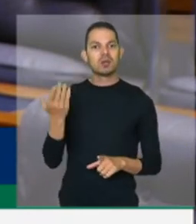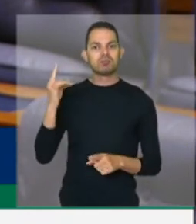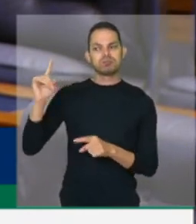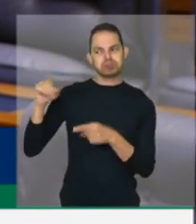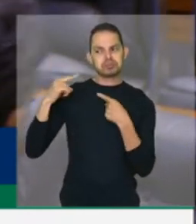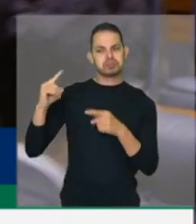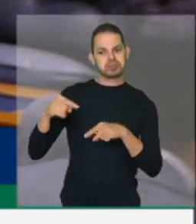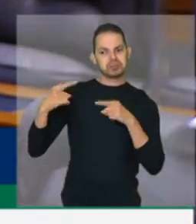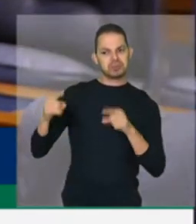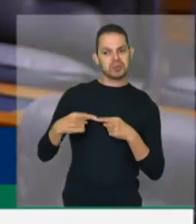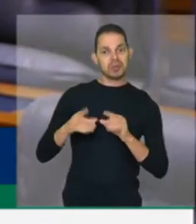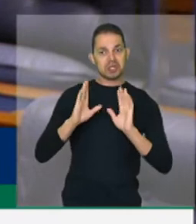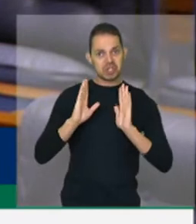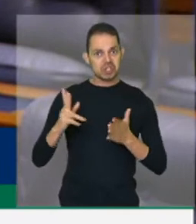AÍ , CABE A QUALQUER UM DE NÓS, REPRESENTANTE PÚBLICO,